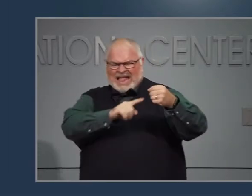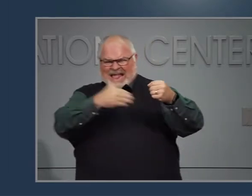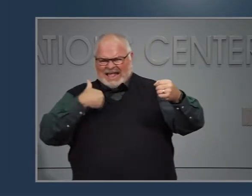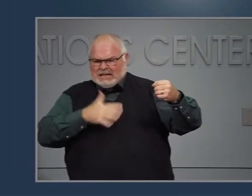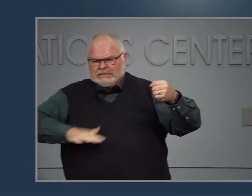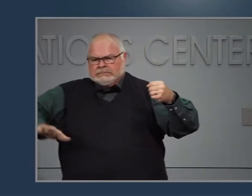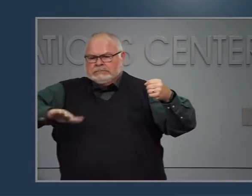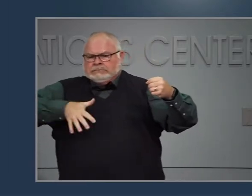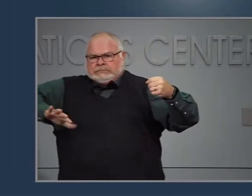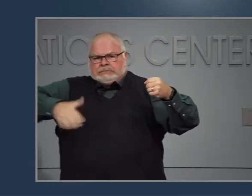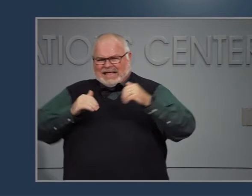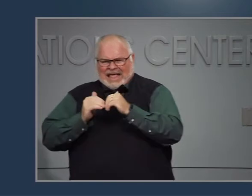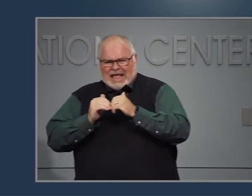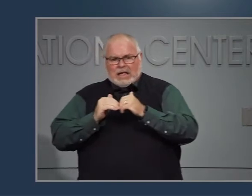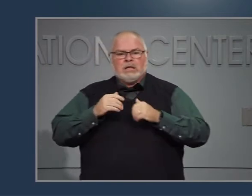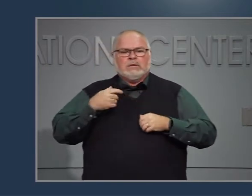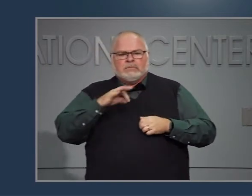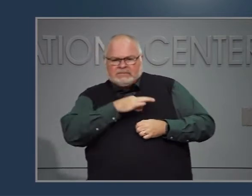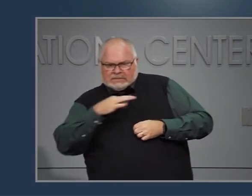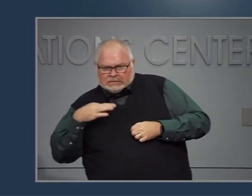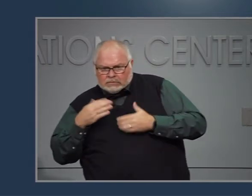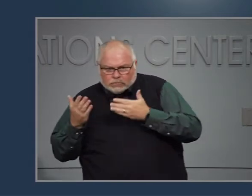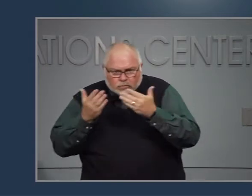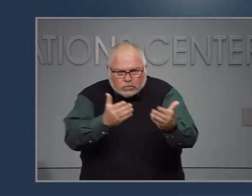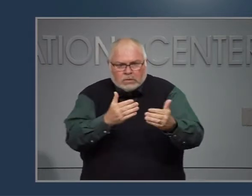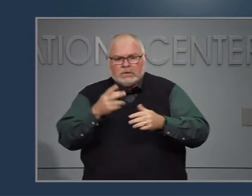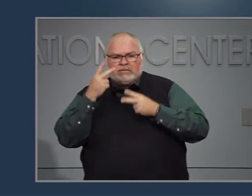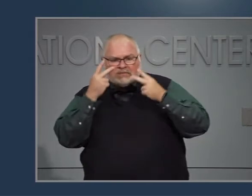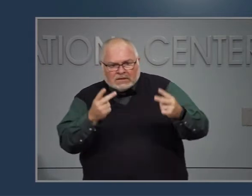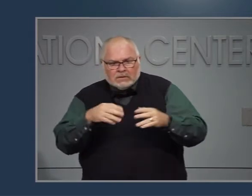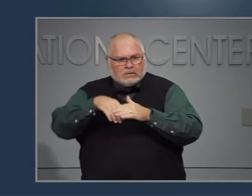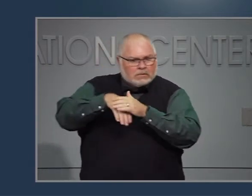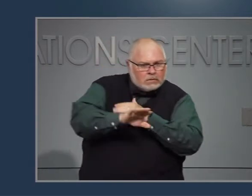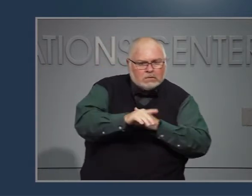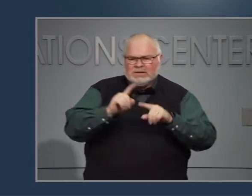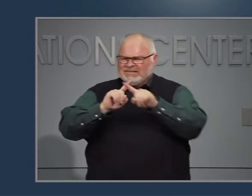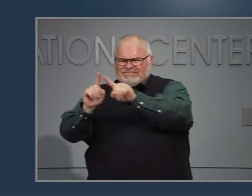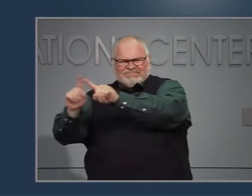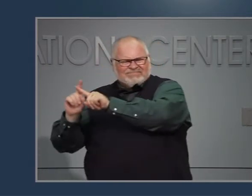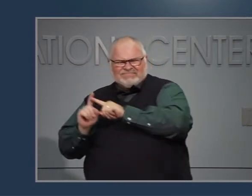Y se trae a estos asilos, por personal de entrega de paquetes visitantes personal y